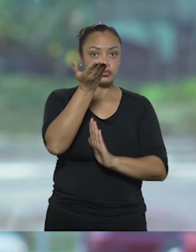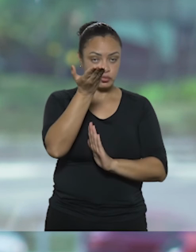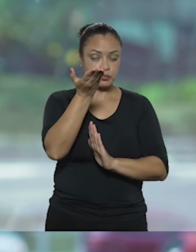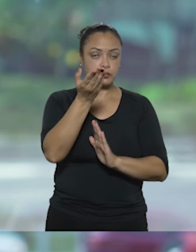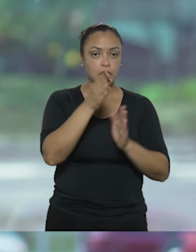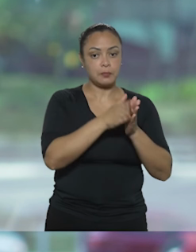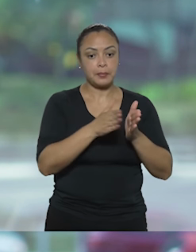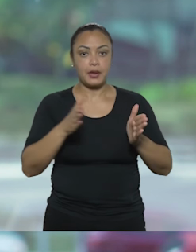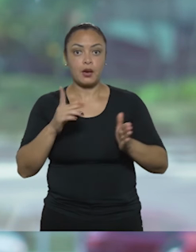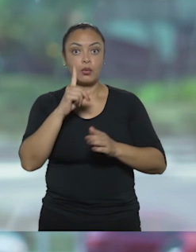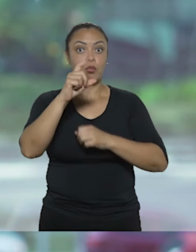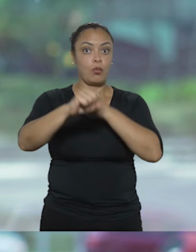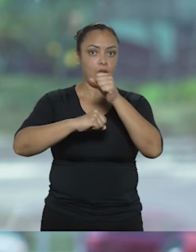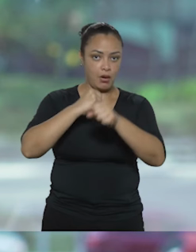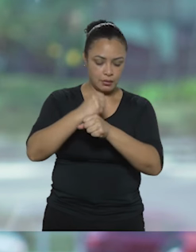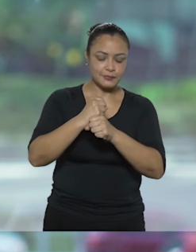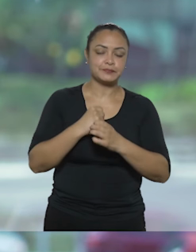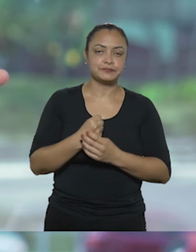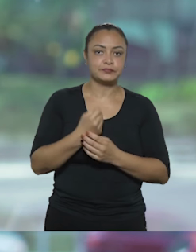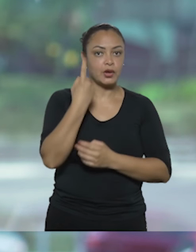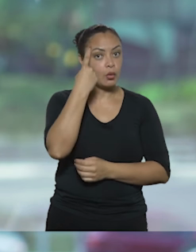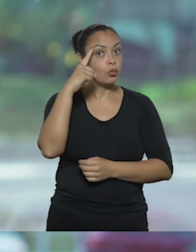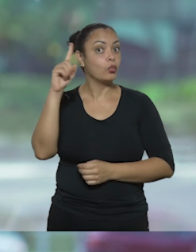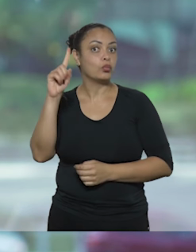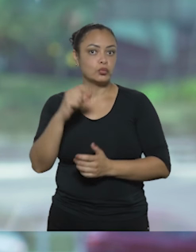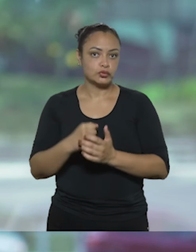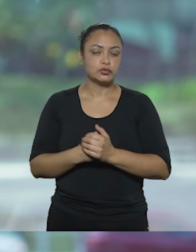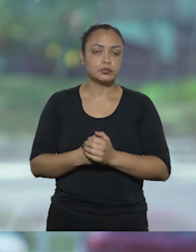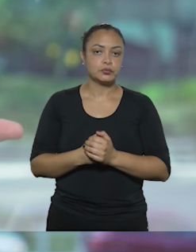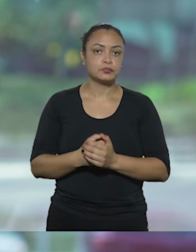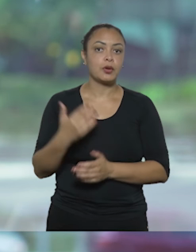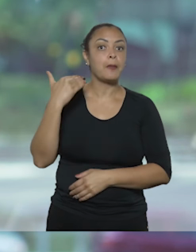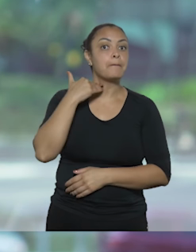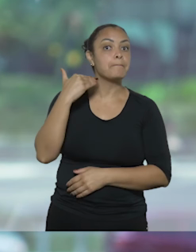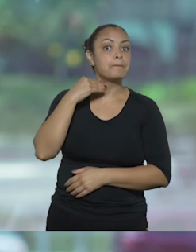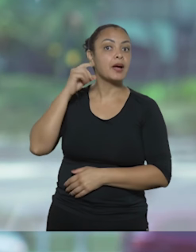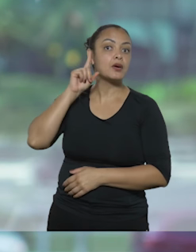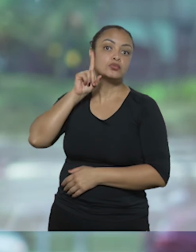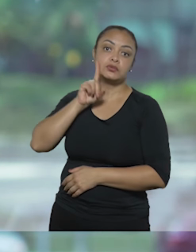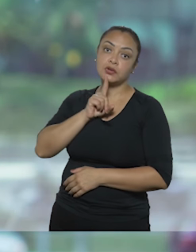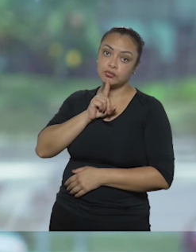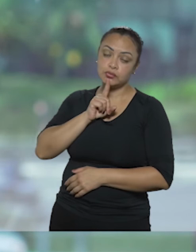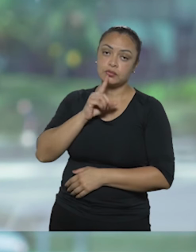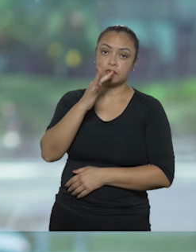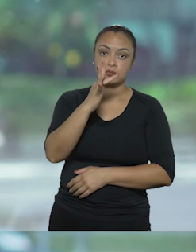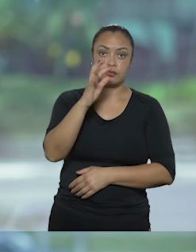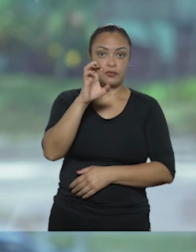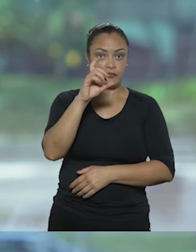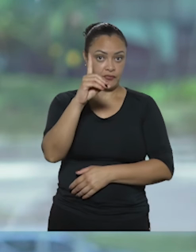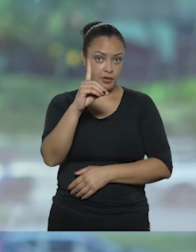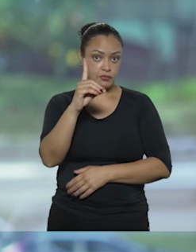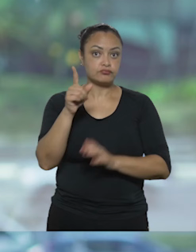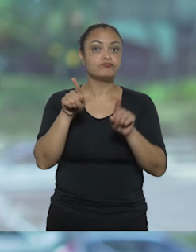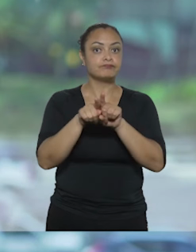nos últimos 12 meses. E por último, haja fôlego, o Fed, o banco central dos Estados Unidos subiu a taxa de